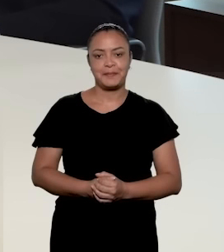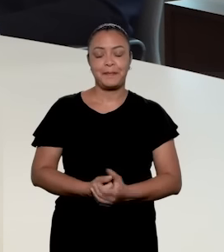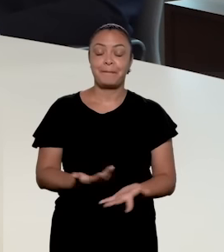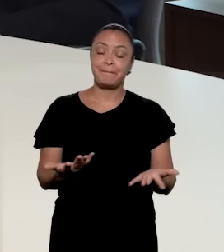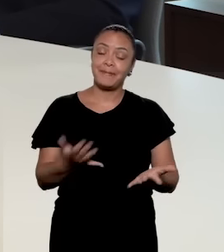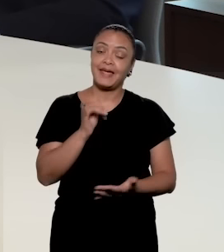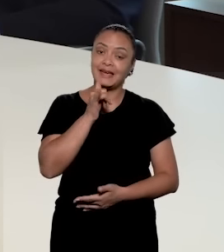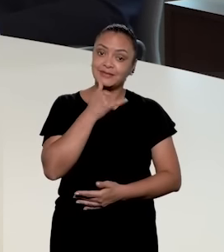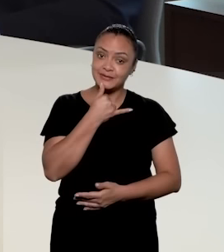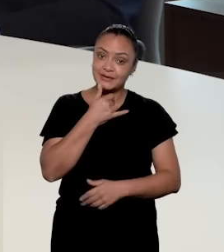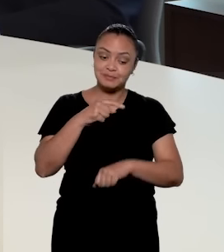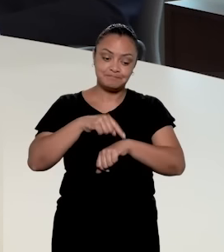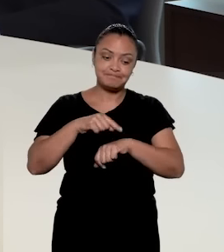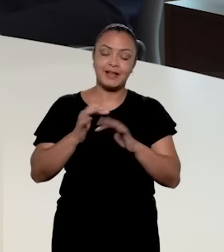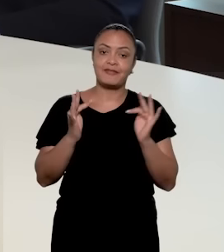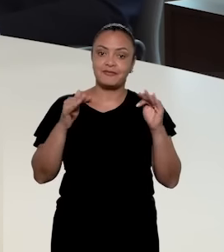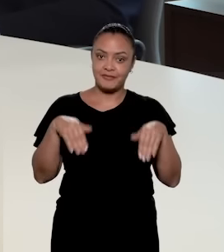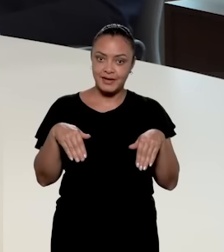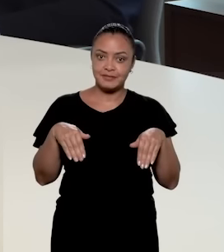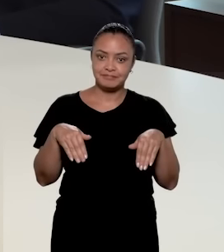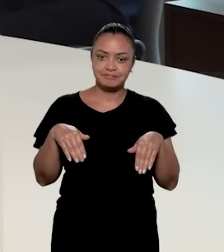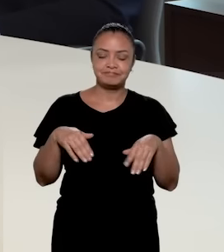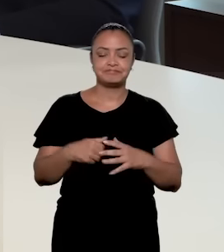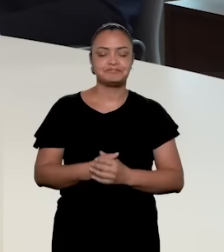Perfeito. Bom, infelizmente a gente está chegando